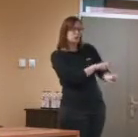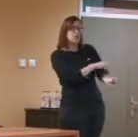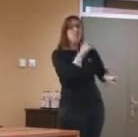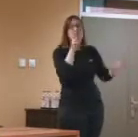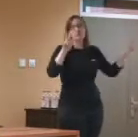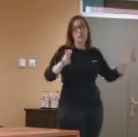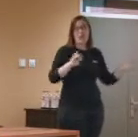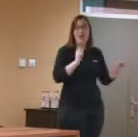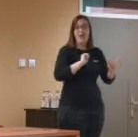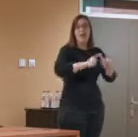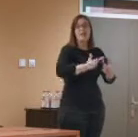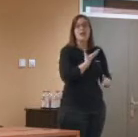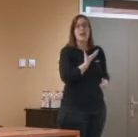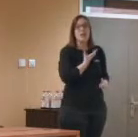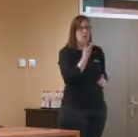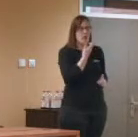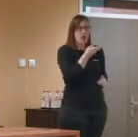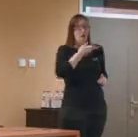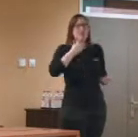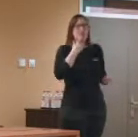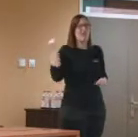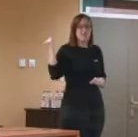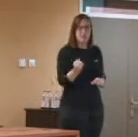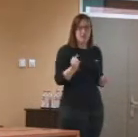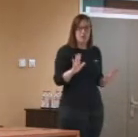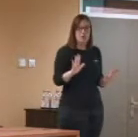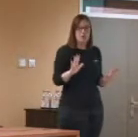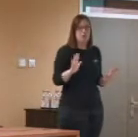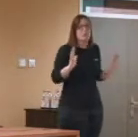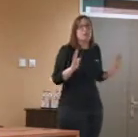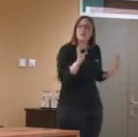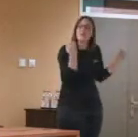a algunos de haberla matado... Hay que defender el trabajo que se ha hecho